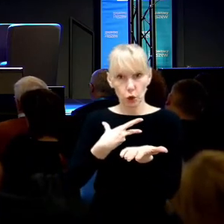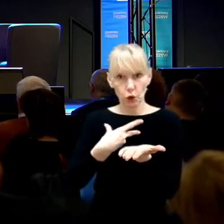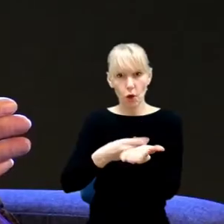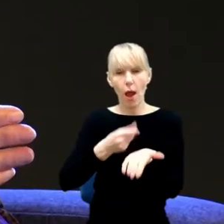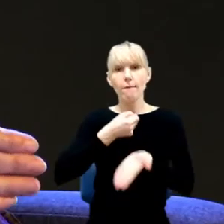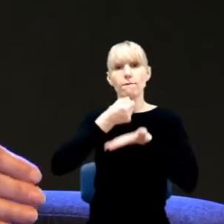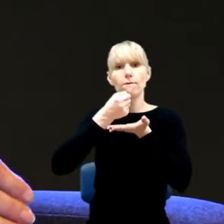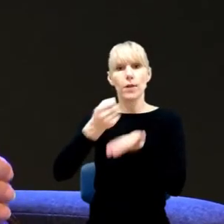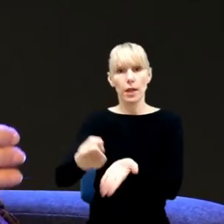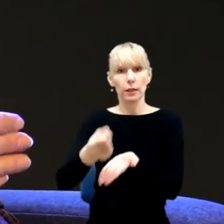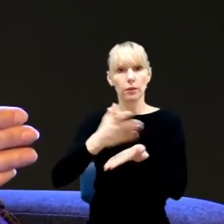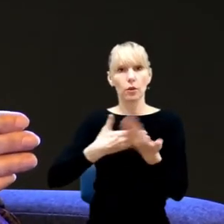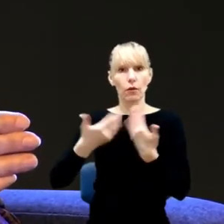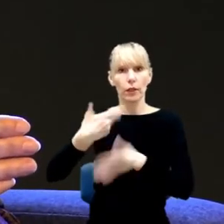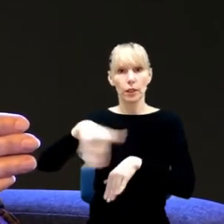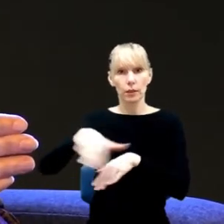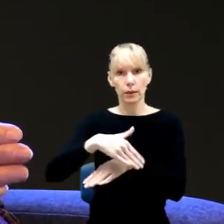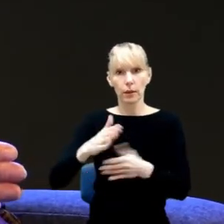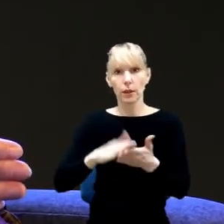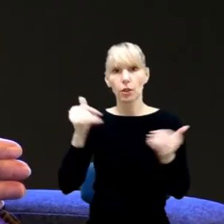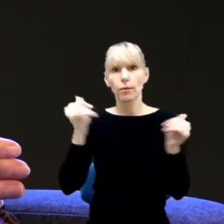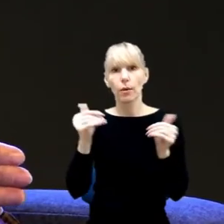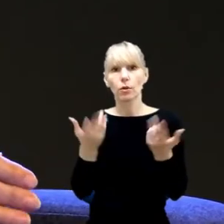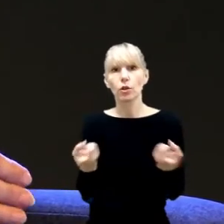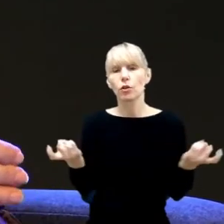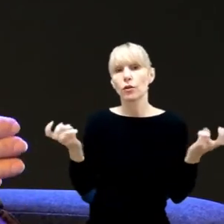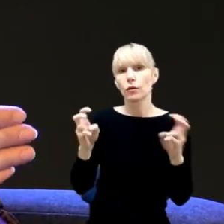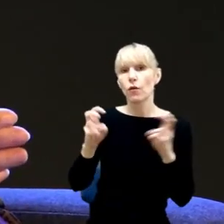możliwości tworzenia montaży finansowych.